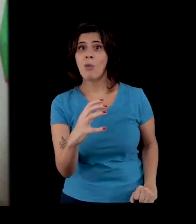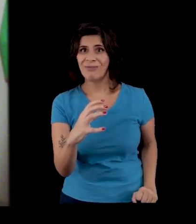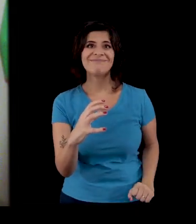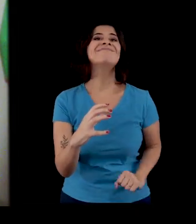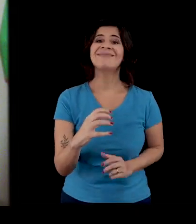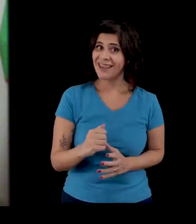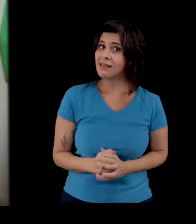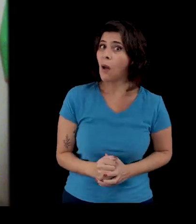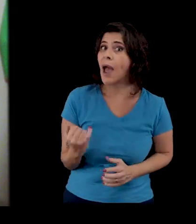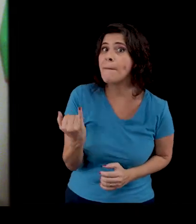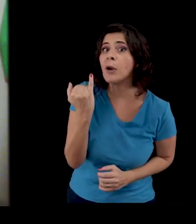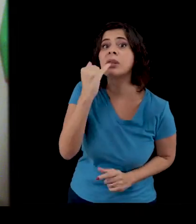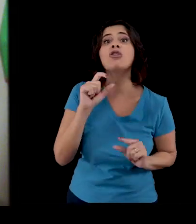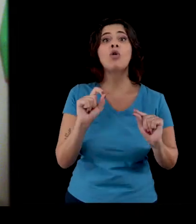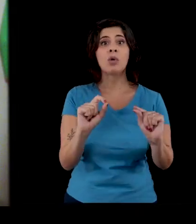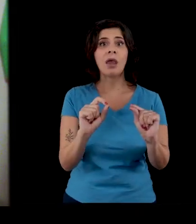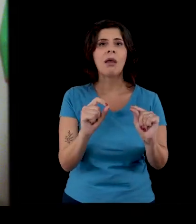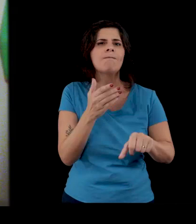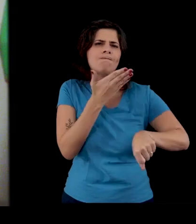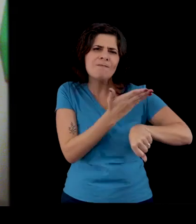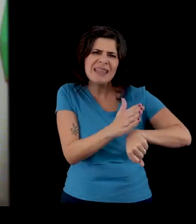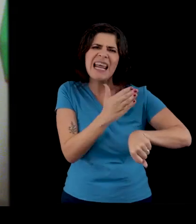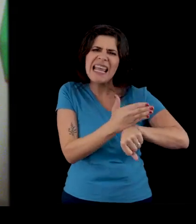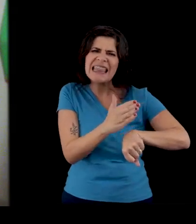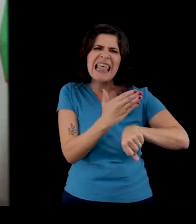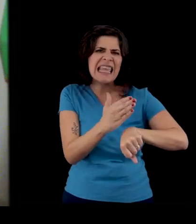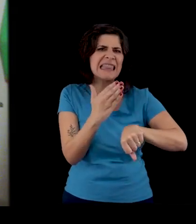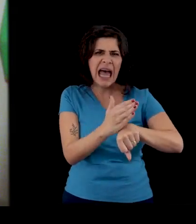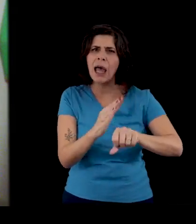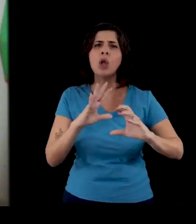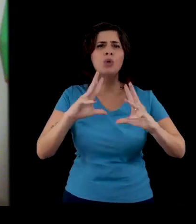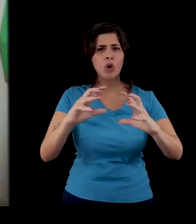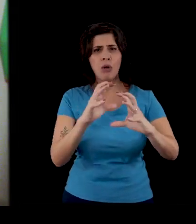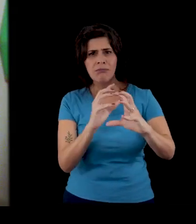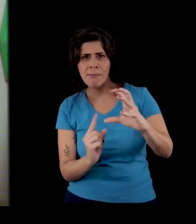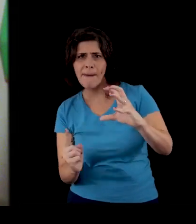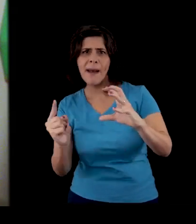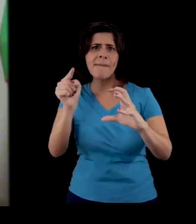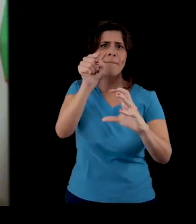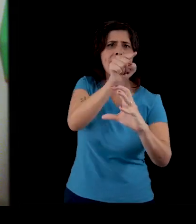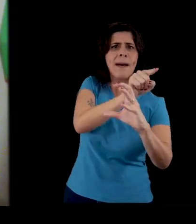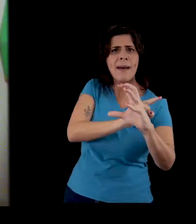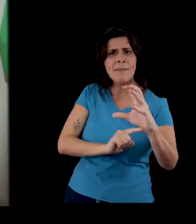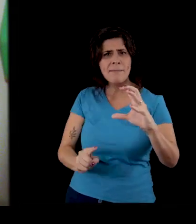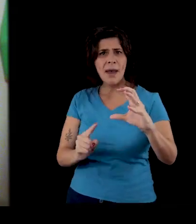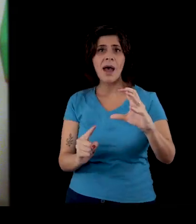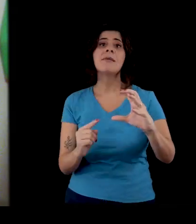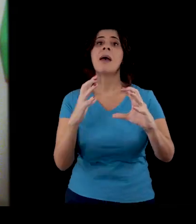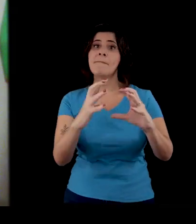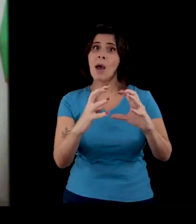É muito importante você treinar para todos os lados. Com as duas mãos...